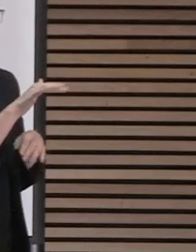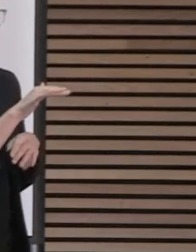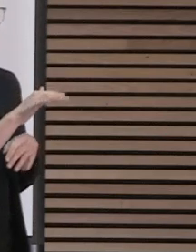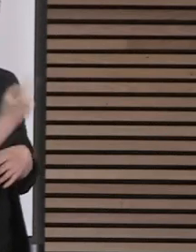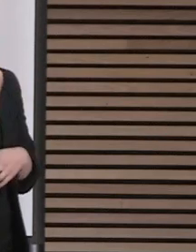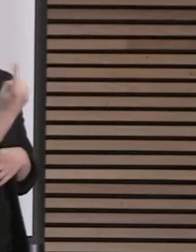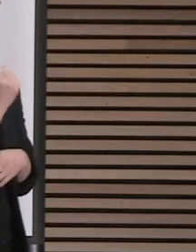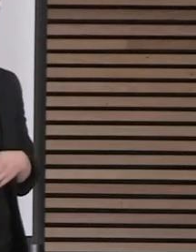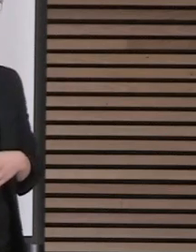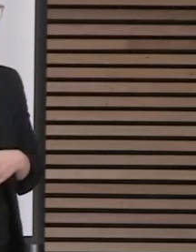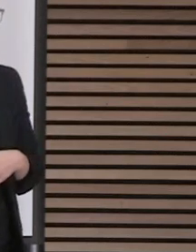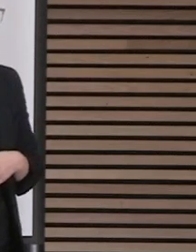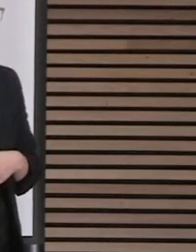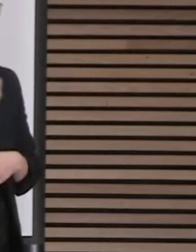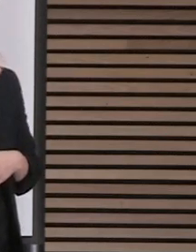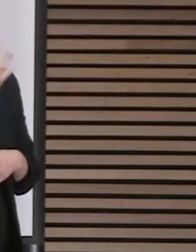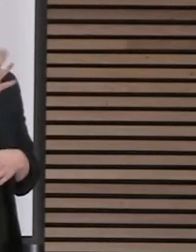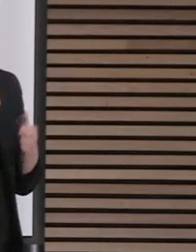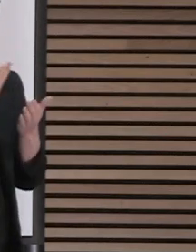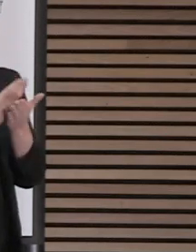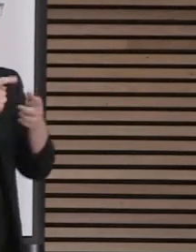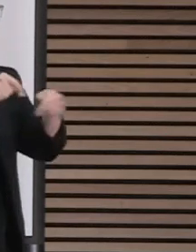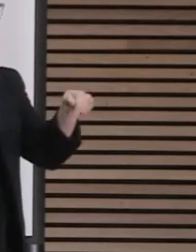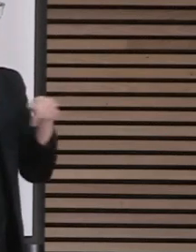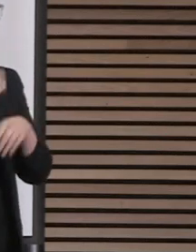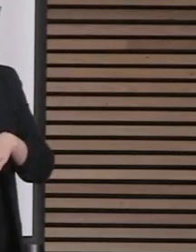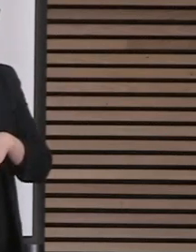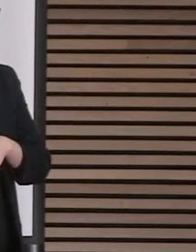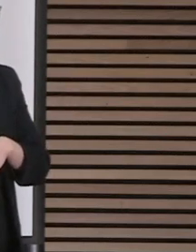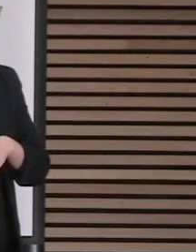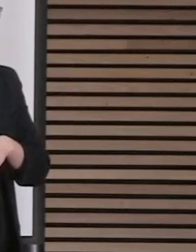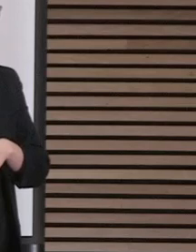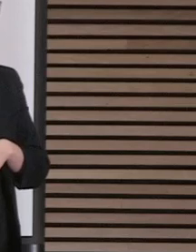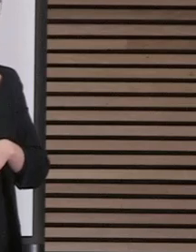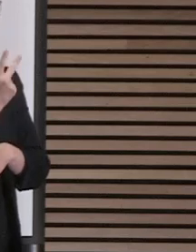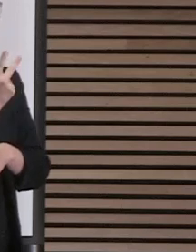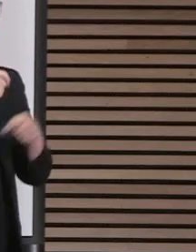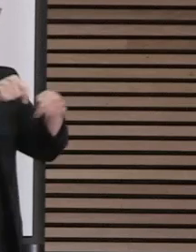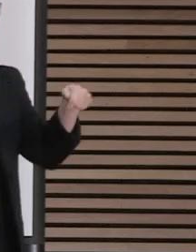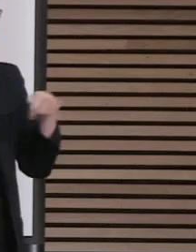Tokerau. A kotahi ki Waikato.